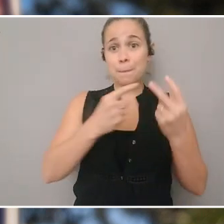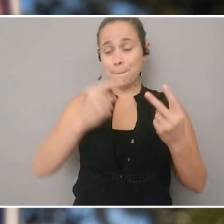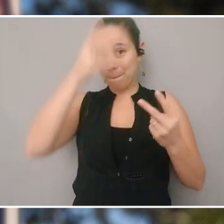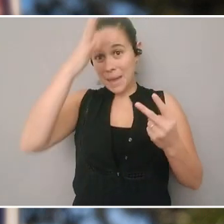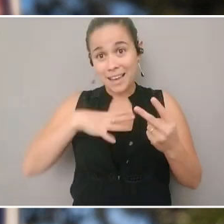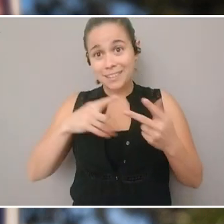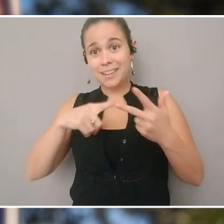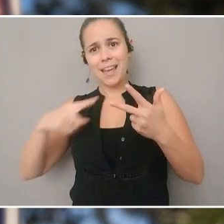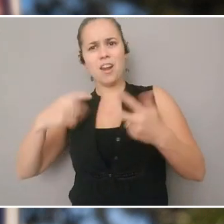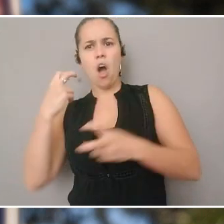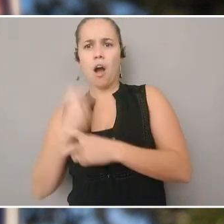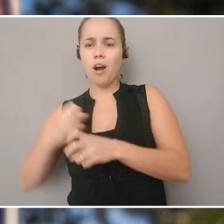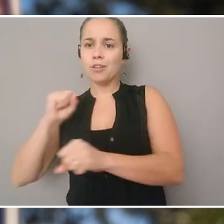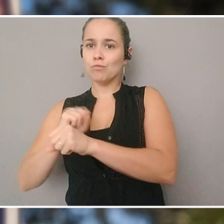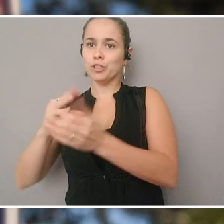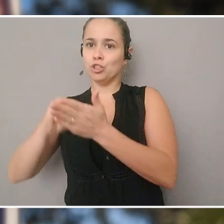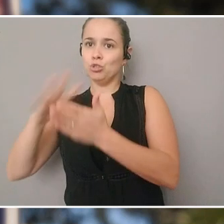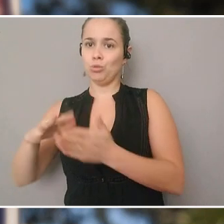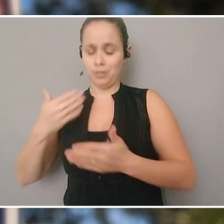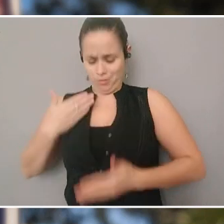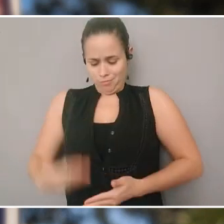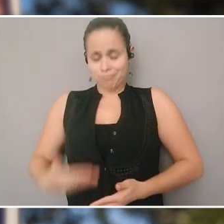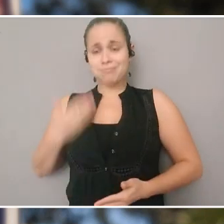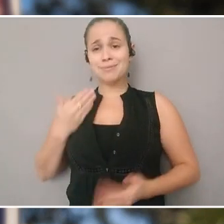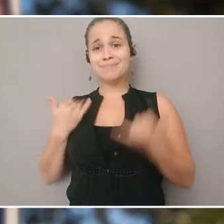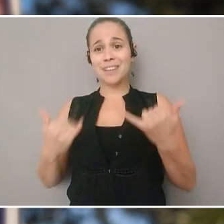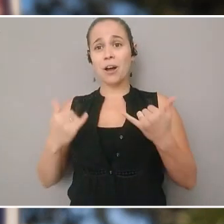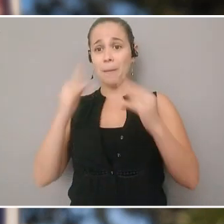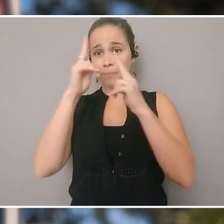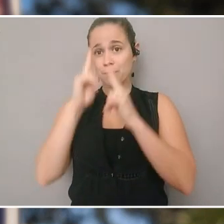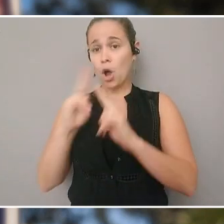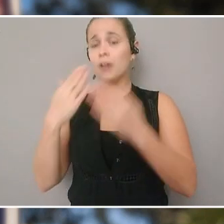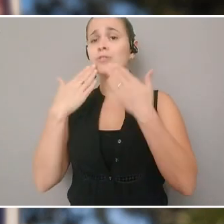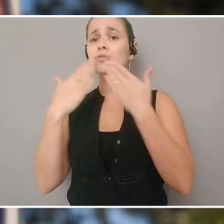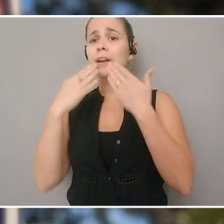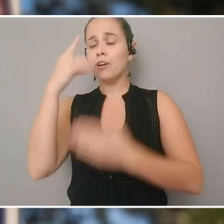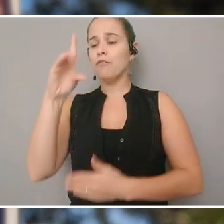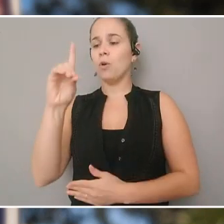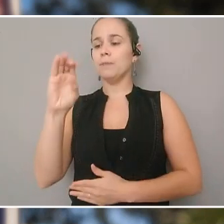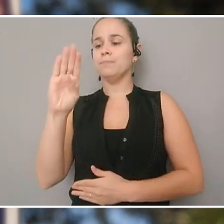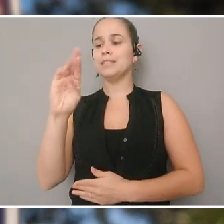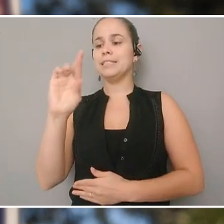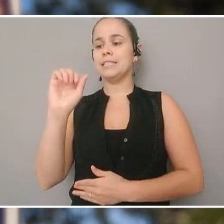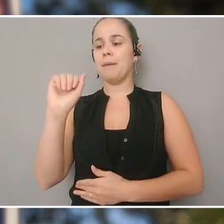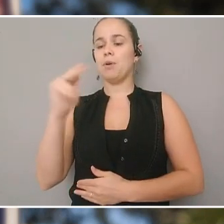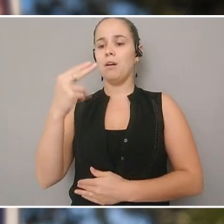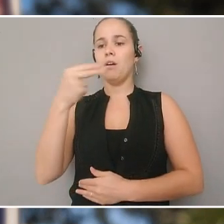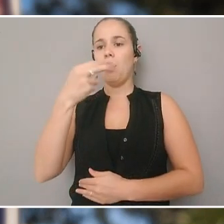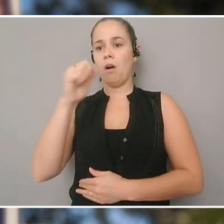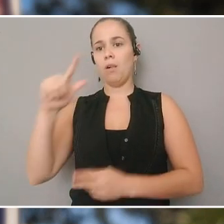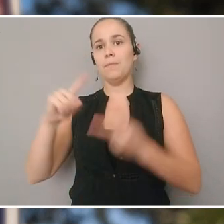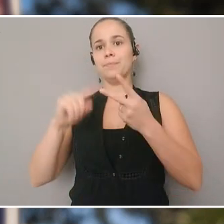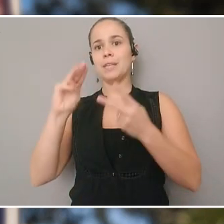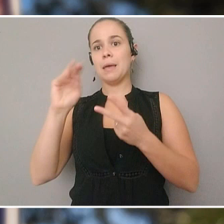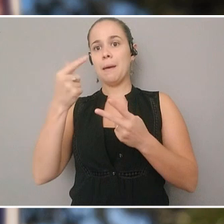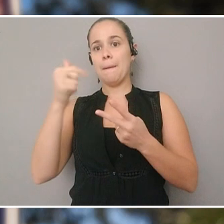y estoy honrado y agradecido con Deborah Hall, Megan Bottoms,